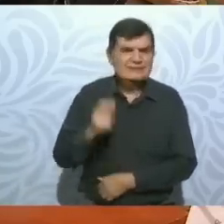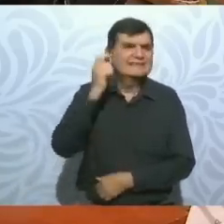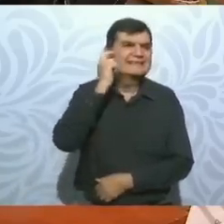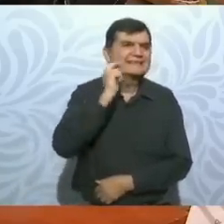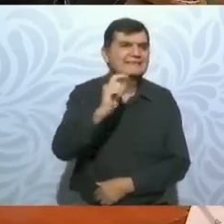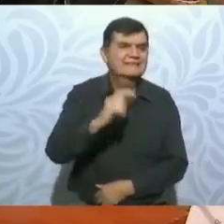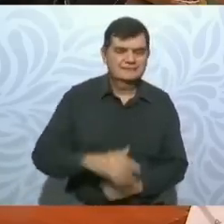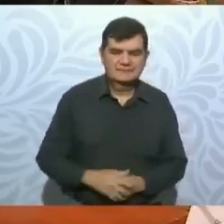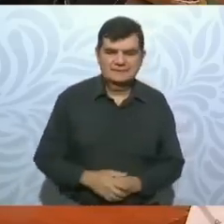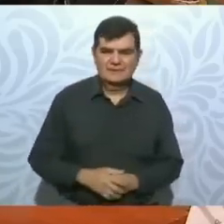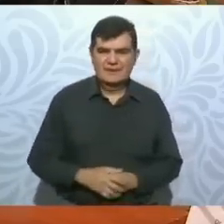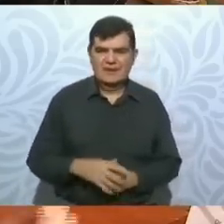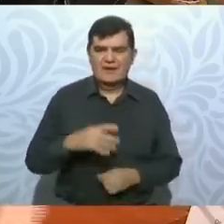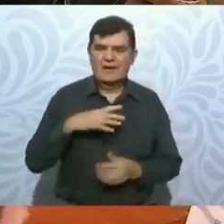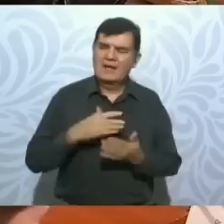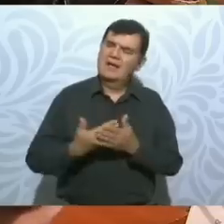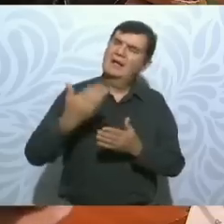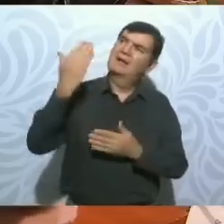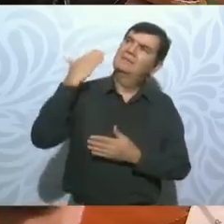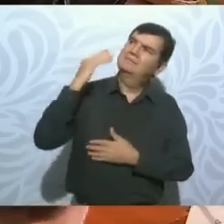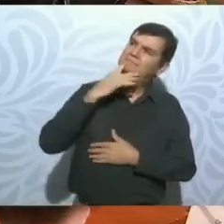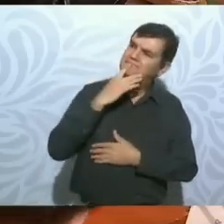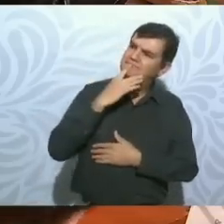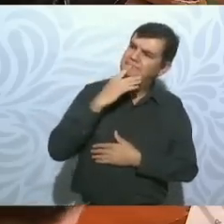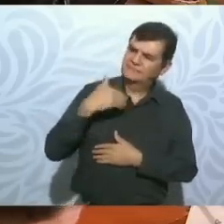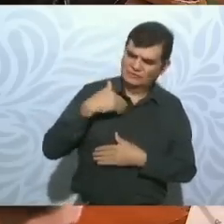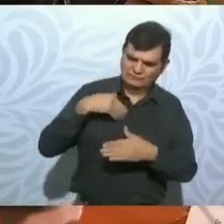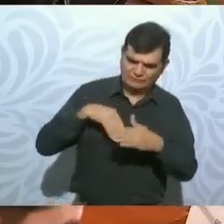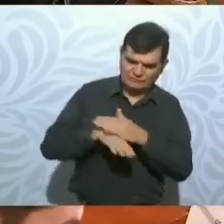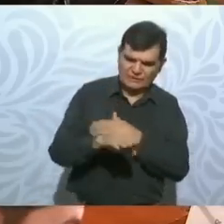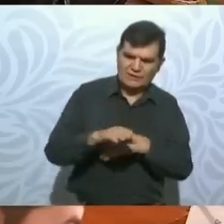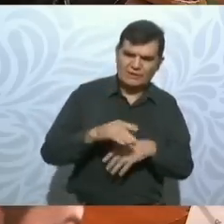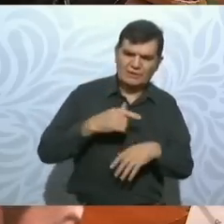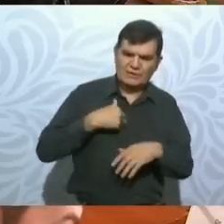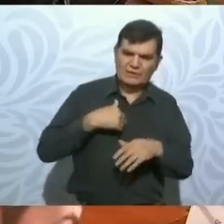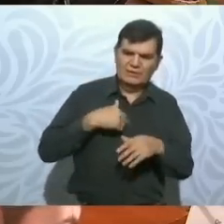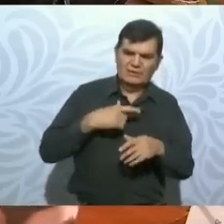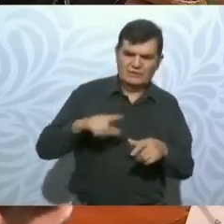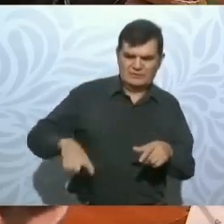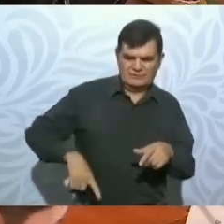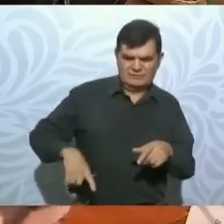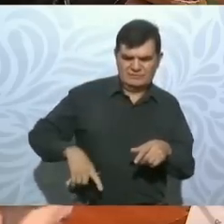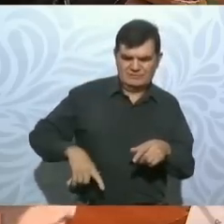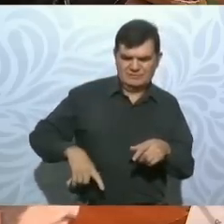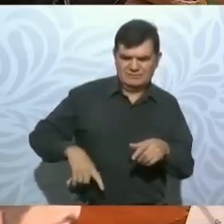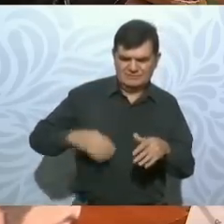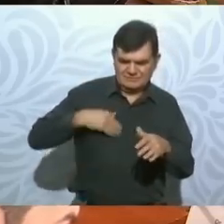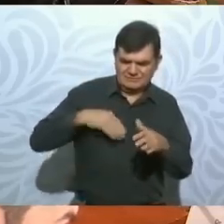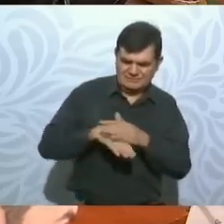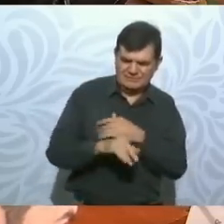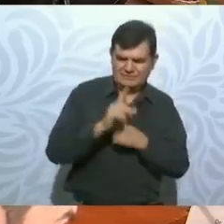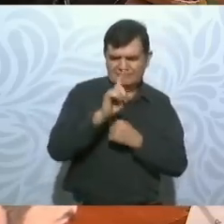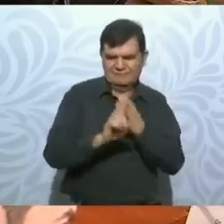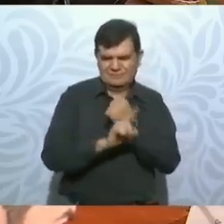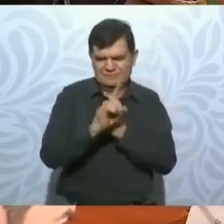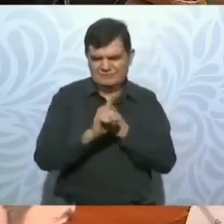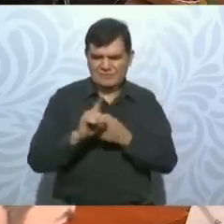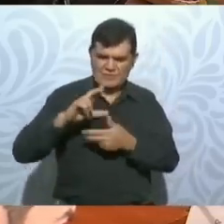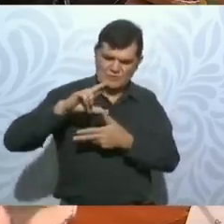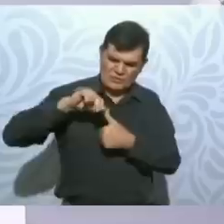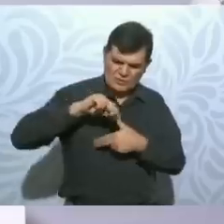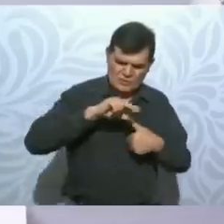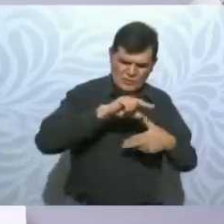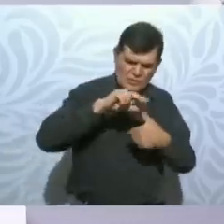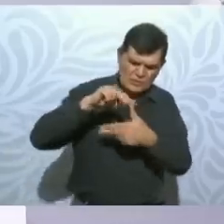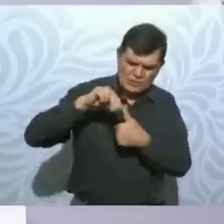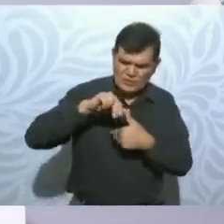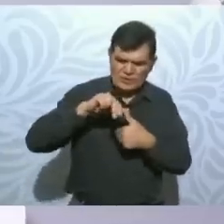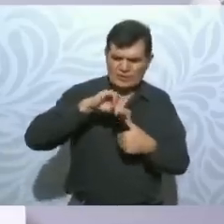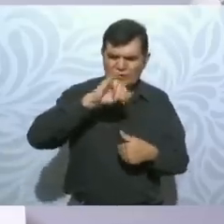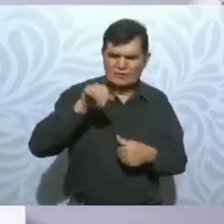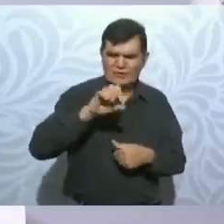Nos tocó cuando entramos nada más al gobierno una situación difícil con el huracán John todos los